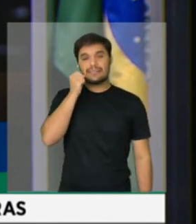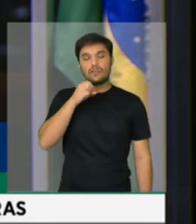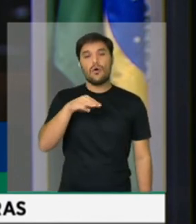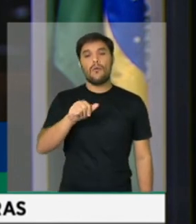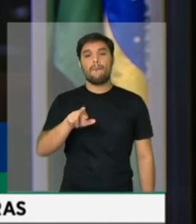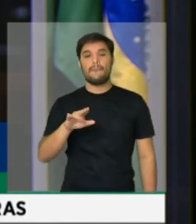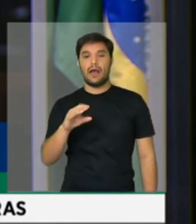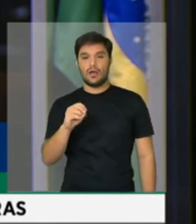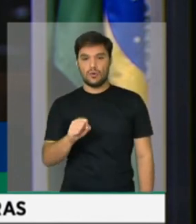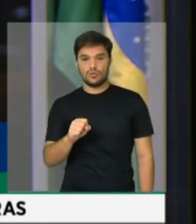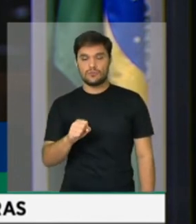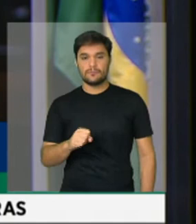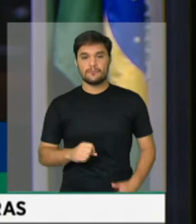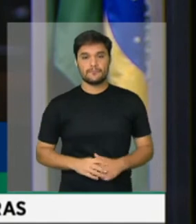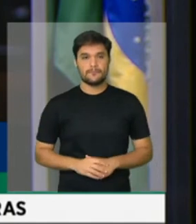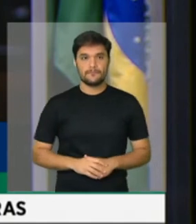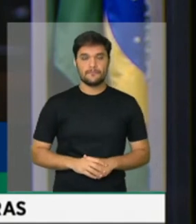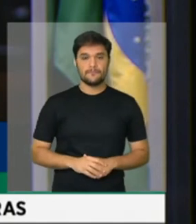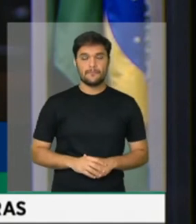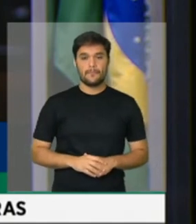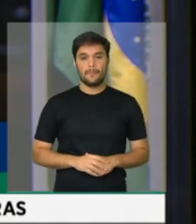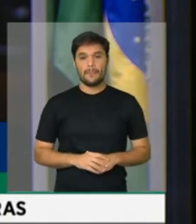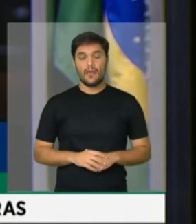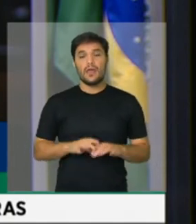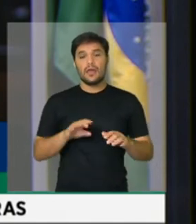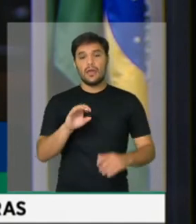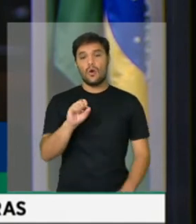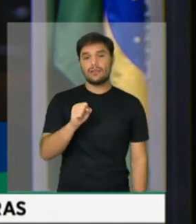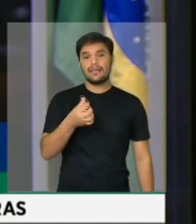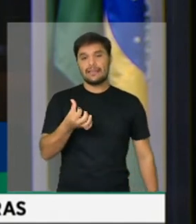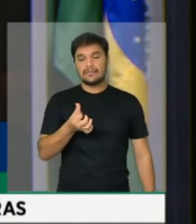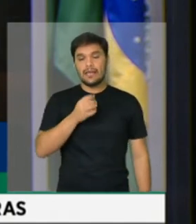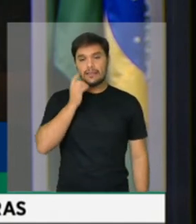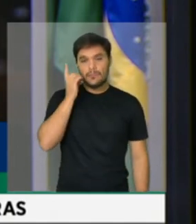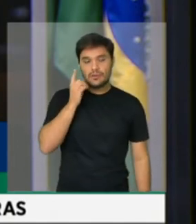GERAÇÃO NA AMAZÔNIA LEGAL. O QUE POSSIBILITARÁABATIMENTO NAS CONTAS DOS CONSUMIDORES. ESSA ALTERAÇÃO ACATA AS